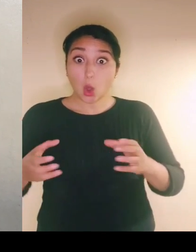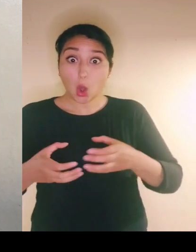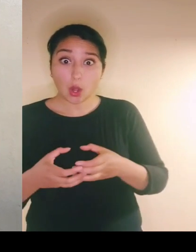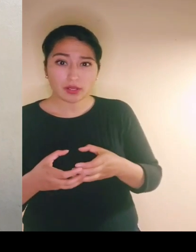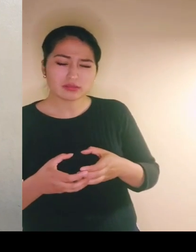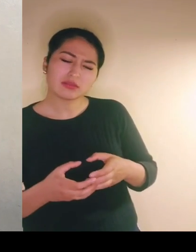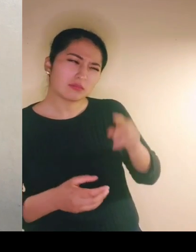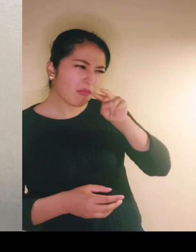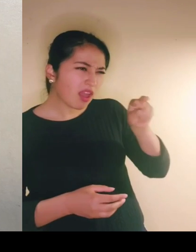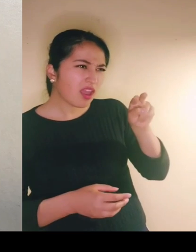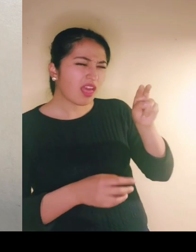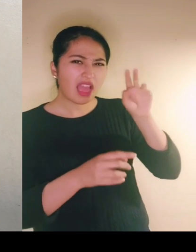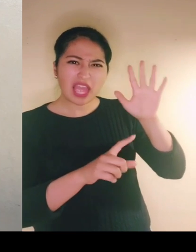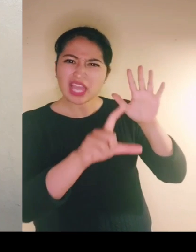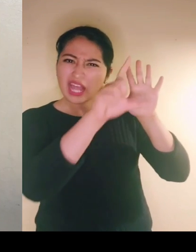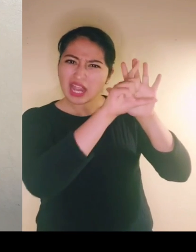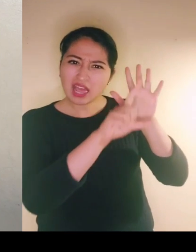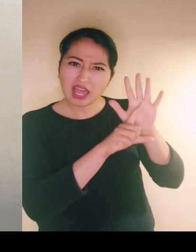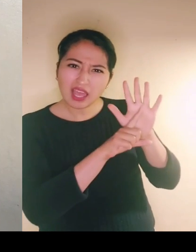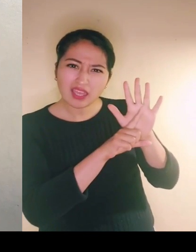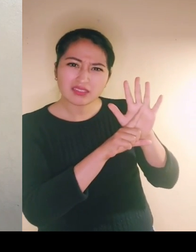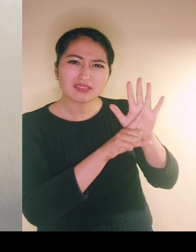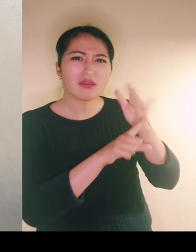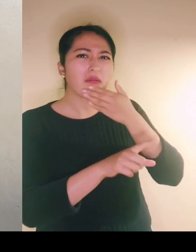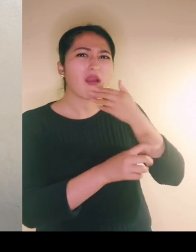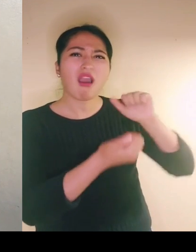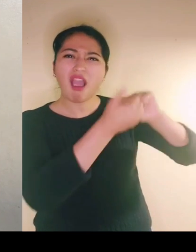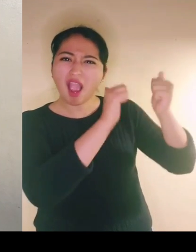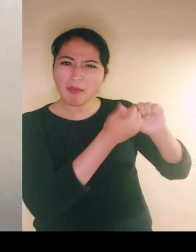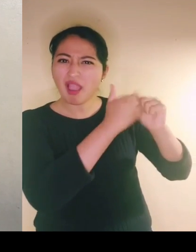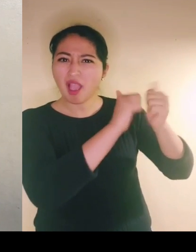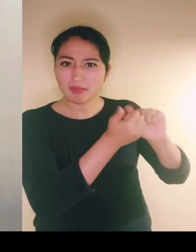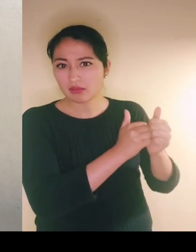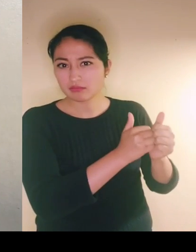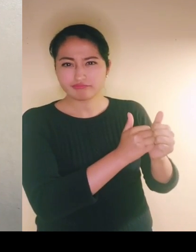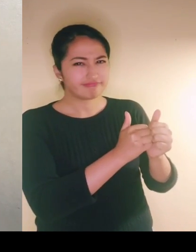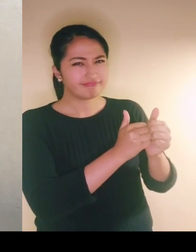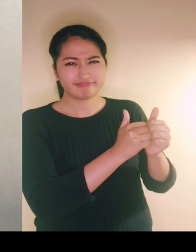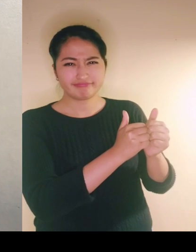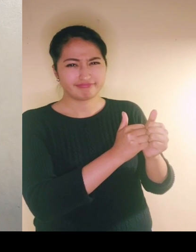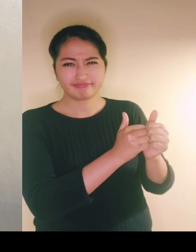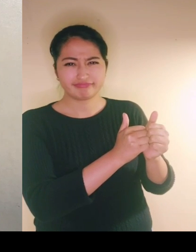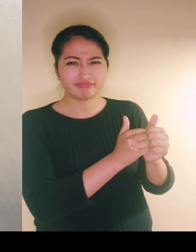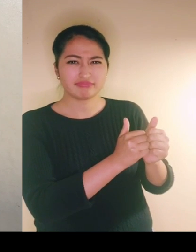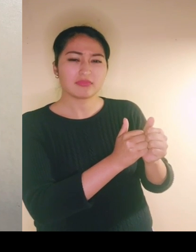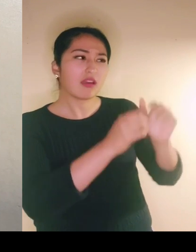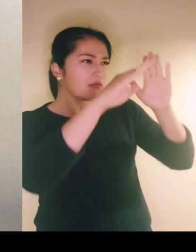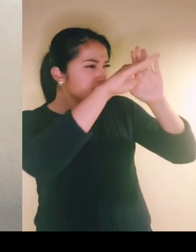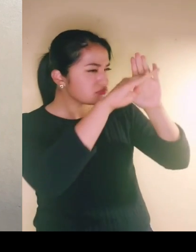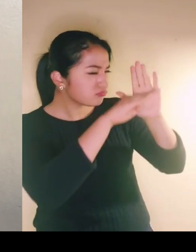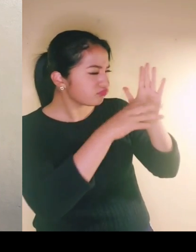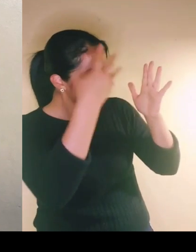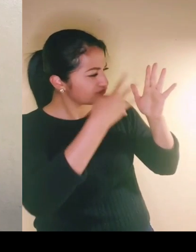del Congreso de la República ha presentado un predictamen en el cual se busca derogar y modificar la presente ley, la cual,